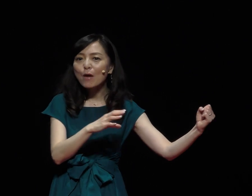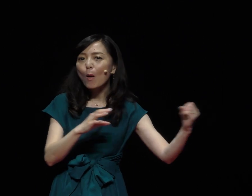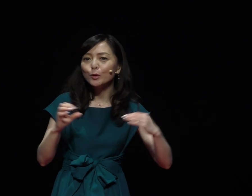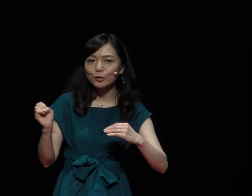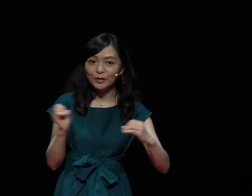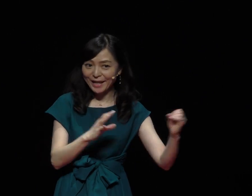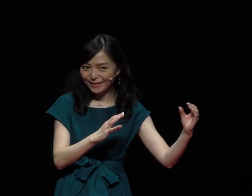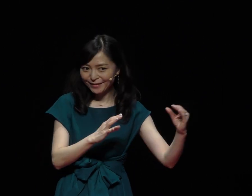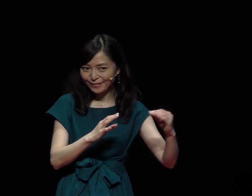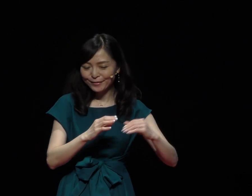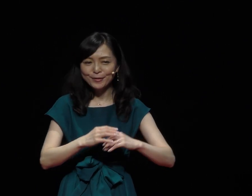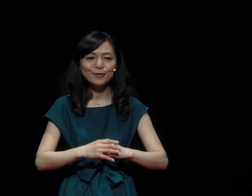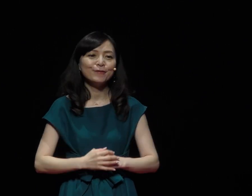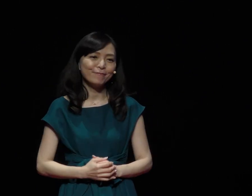sin usar palabras.